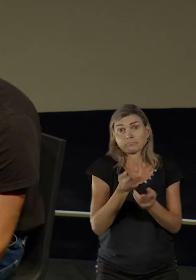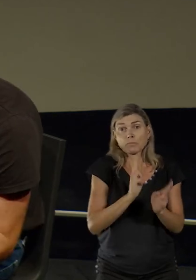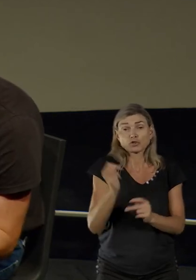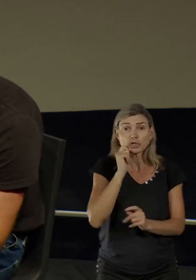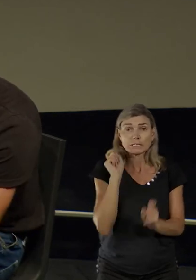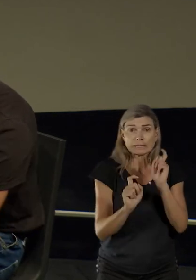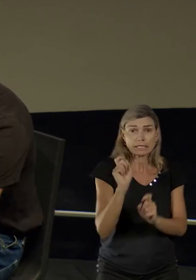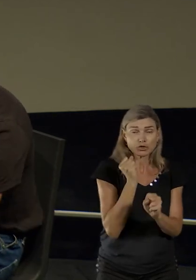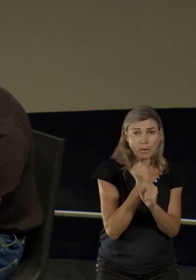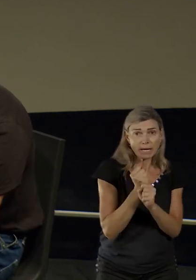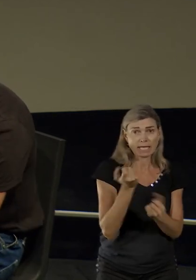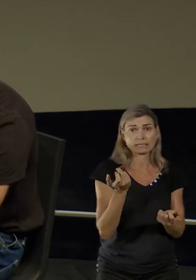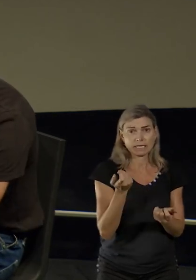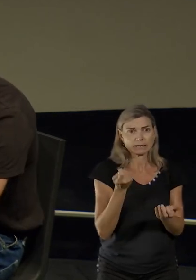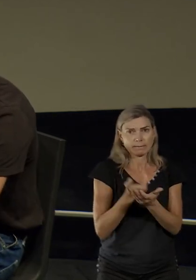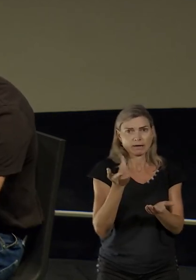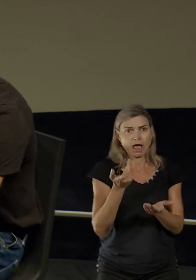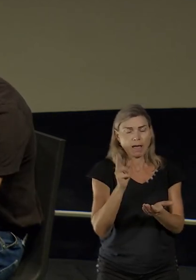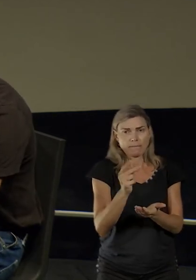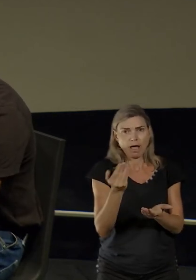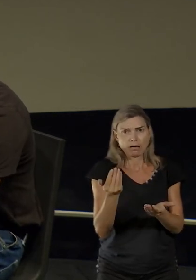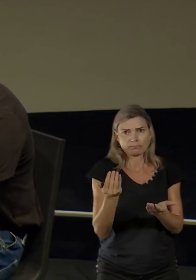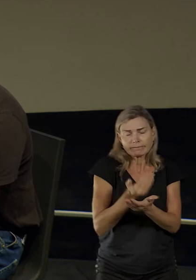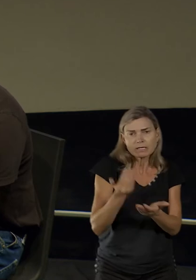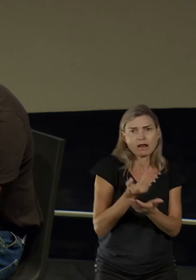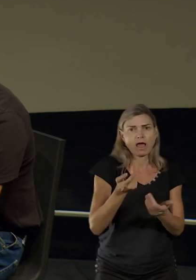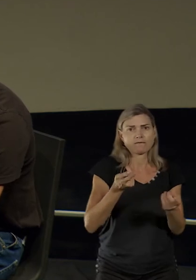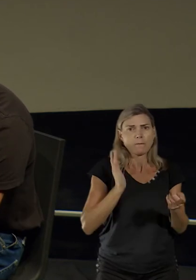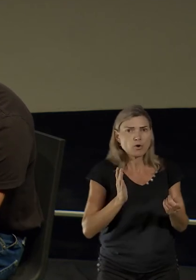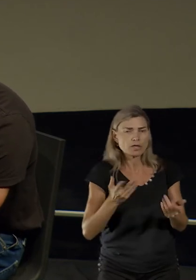A to má nějakou intenzitu. A něco to městu dodává.